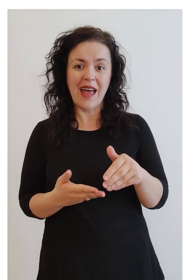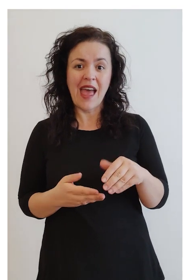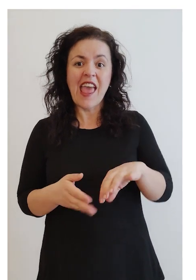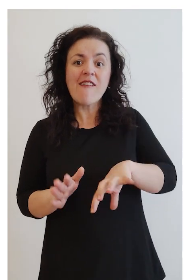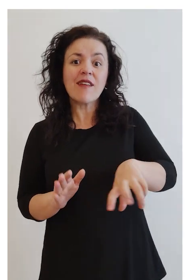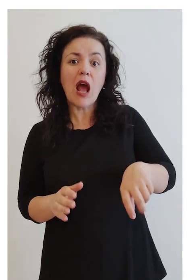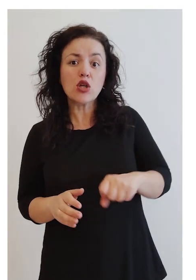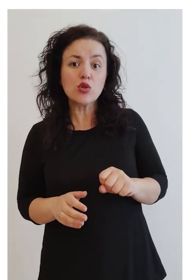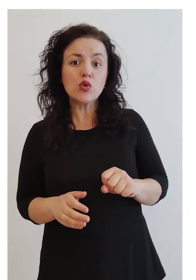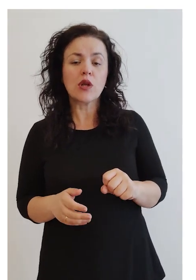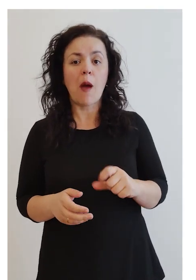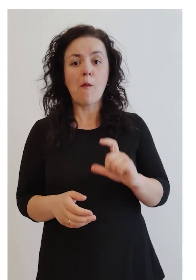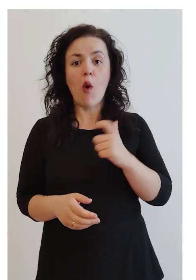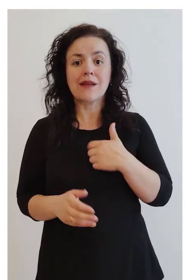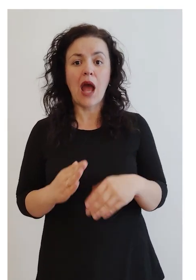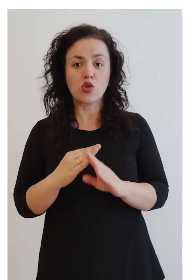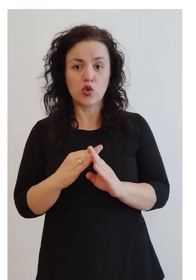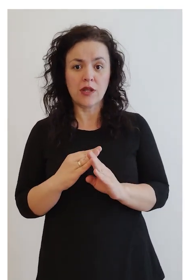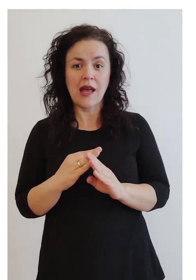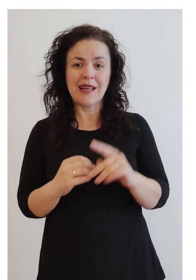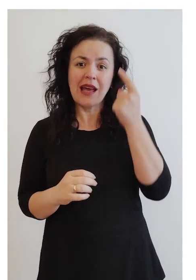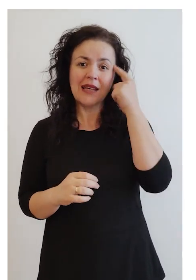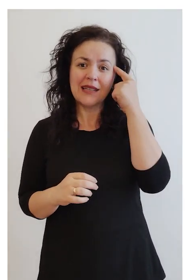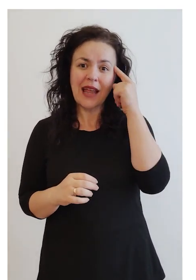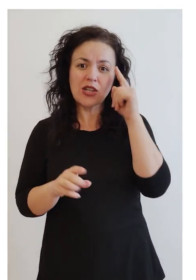Înțelege, pe cine ar putea viza un infractor?